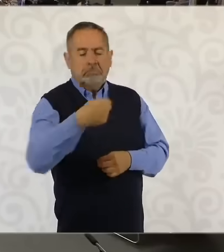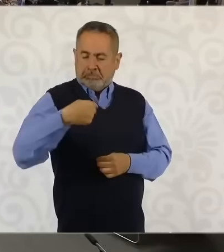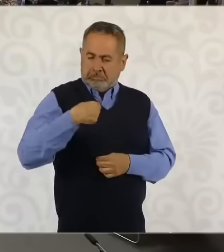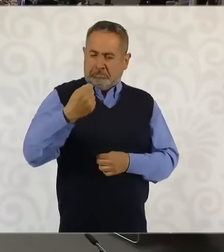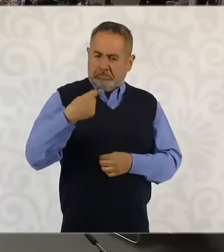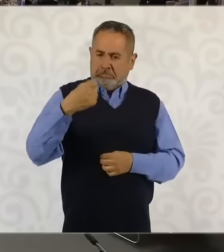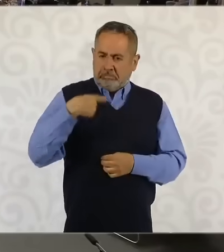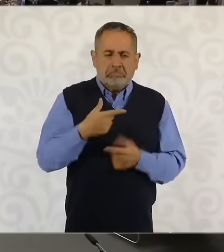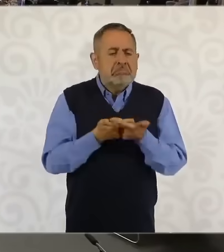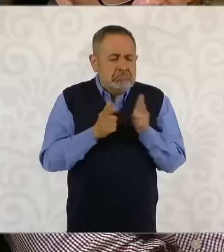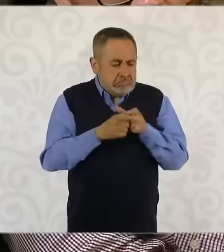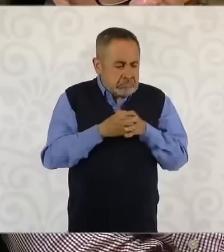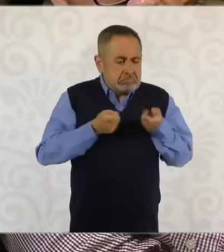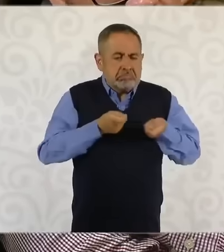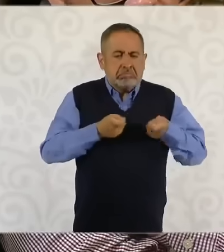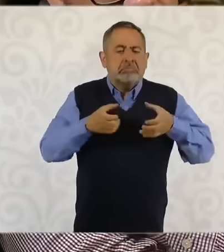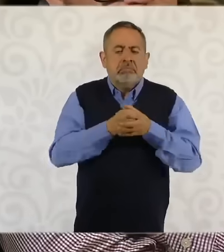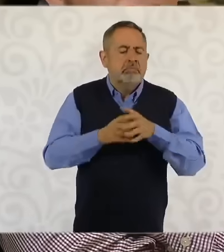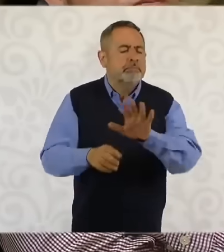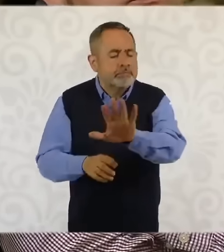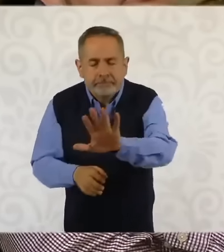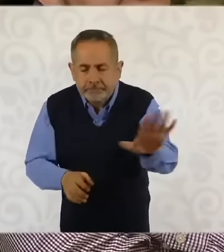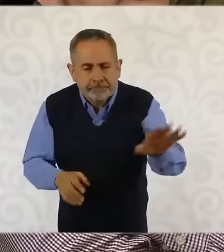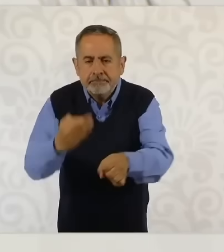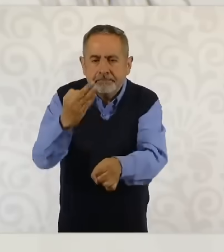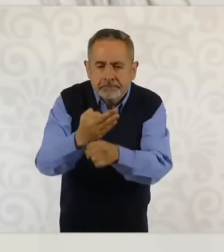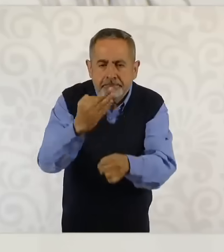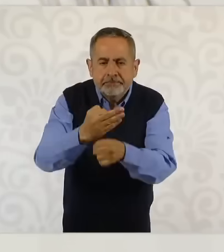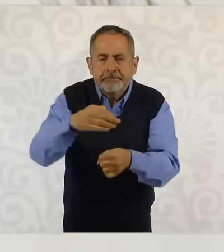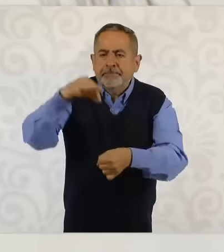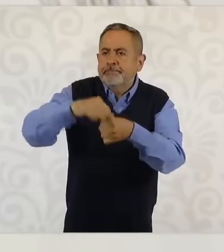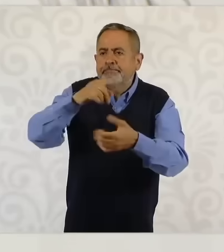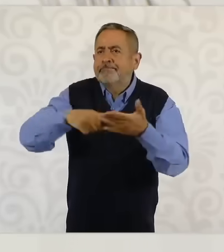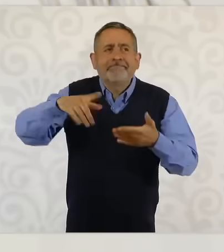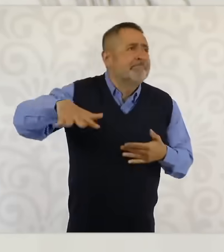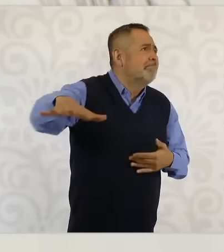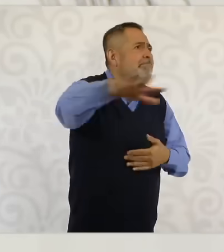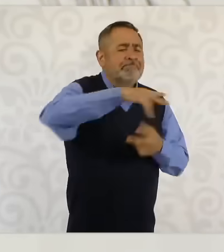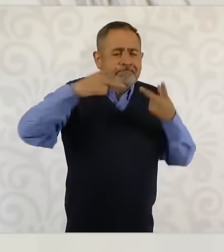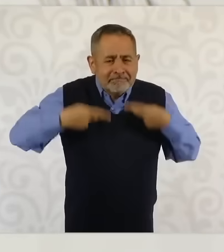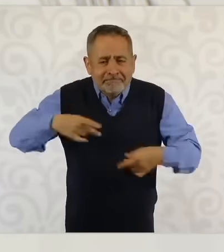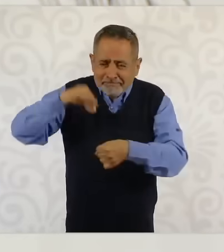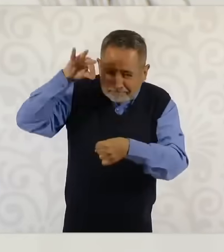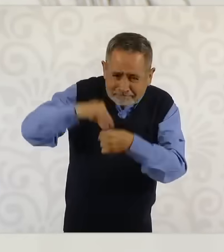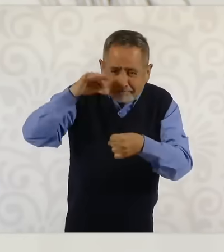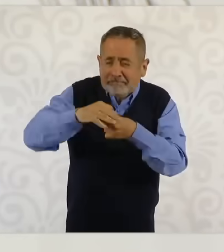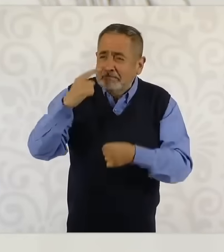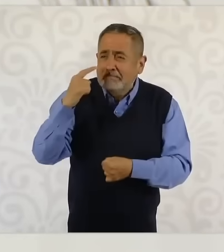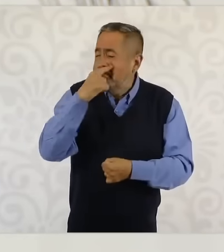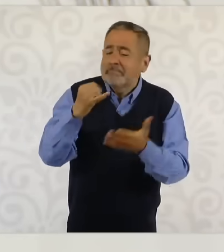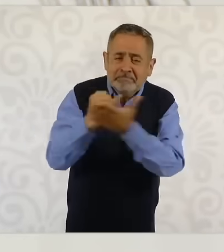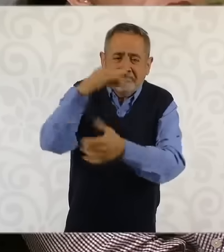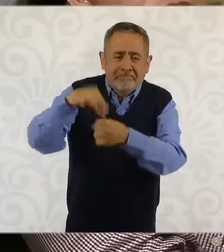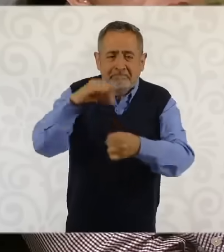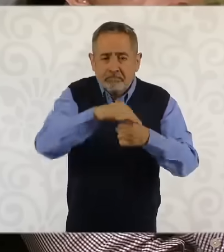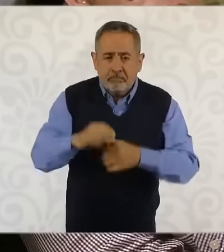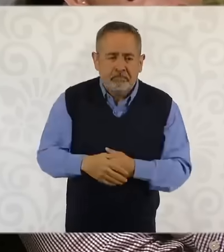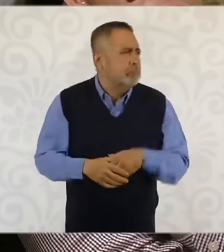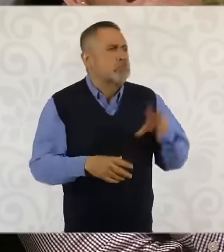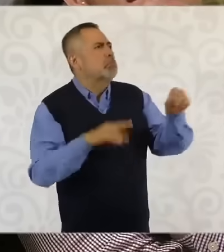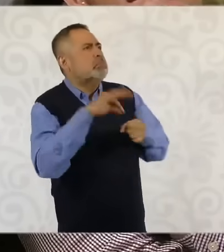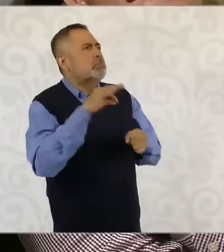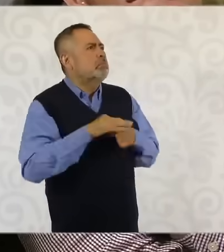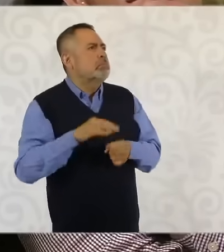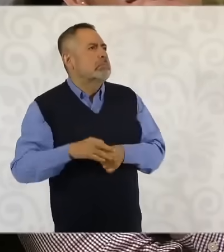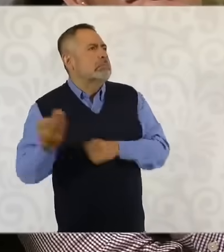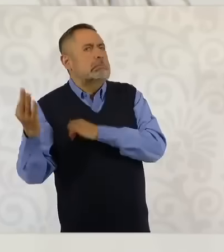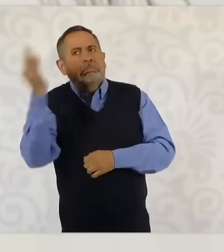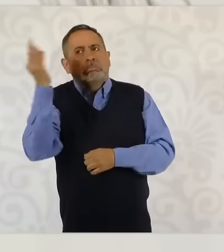es un pequeño grupo o un poder pero aquí tuvo la oportunidad de votar la gente y votó así ¿no